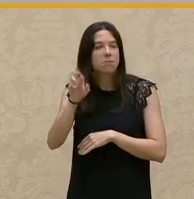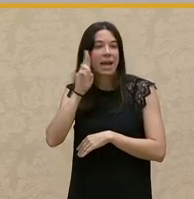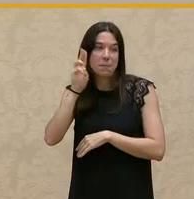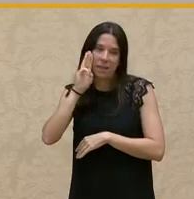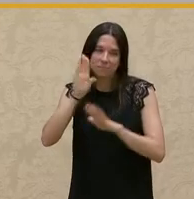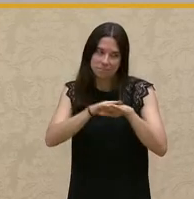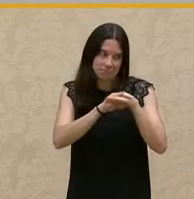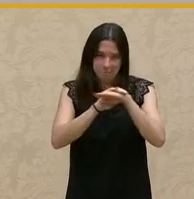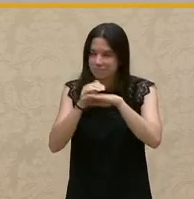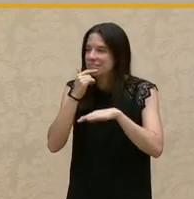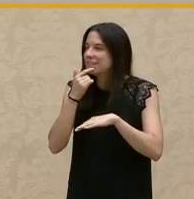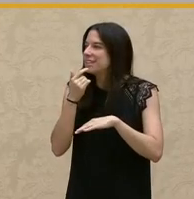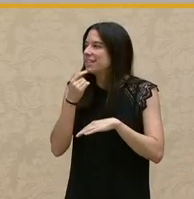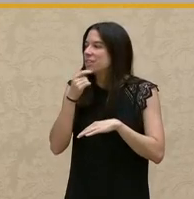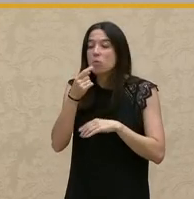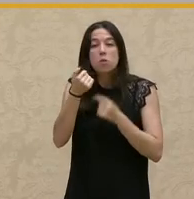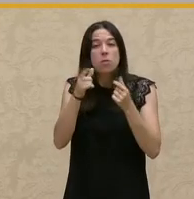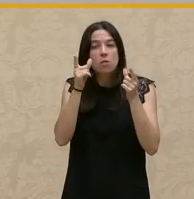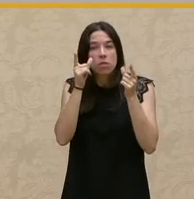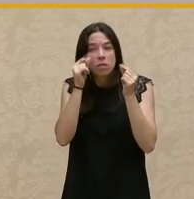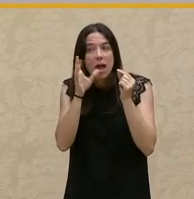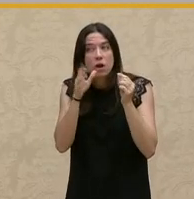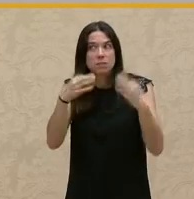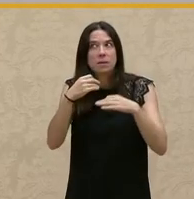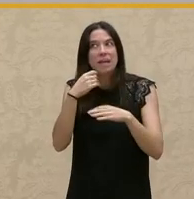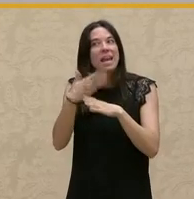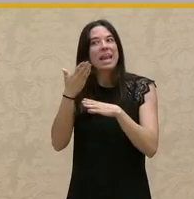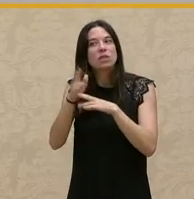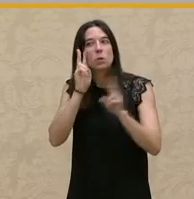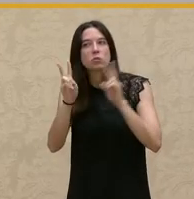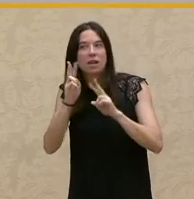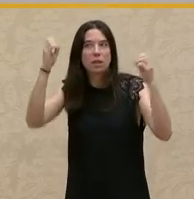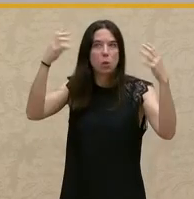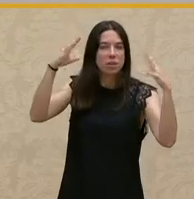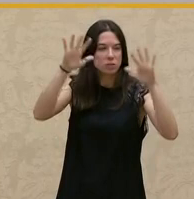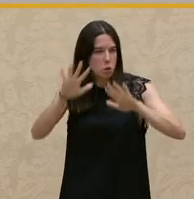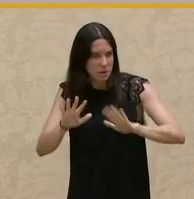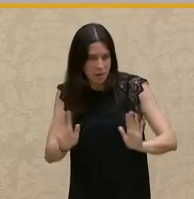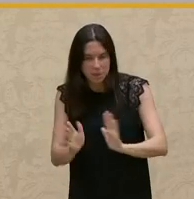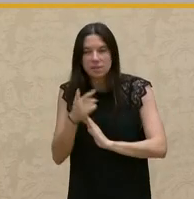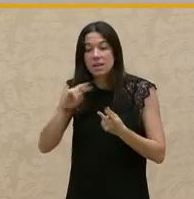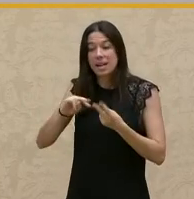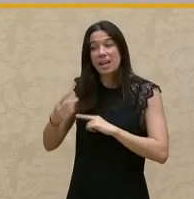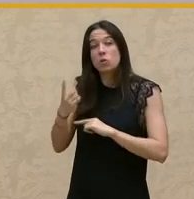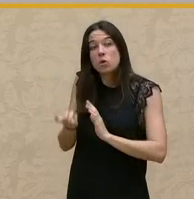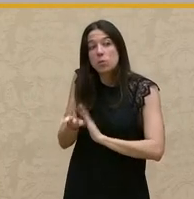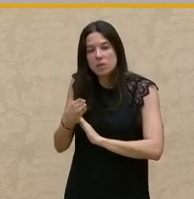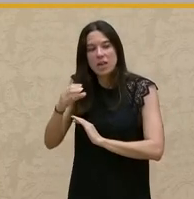ahora simplemente tengo resto visual de luces y sombras. Tengo un gen que me la produce, el 250,